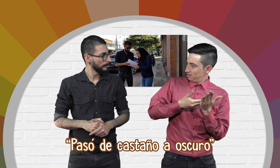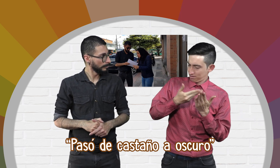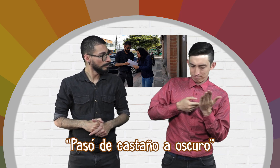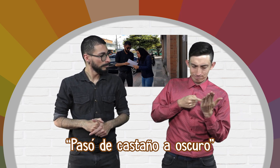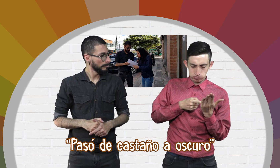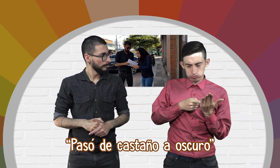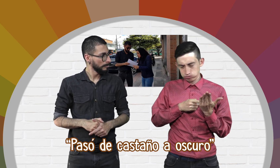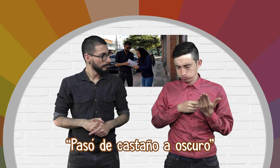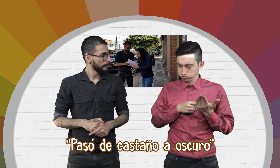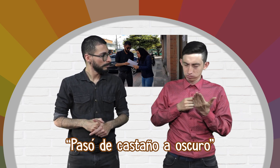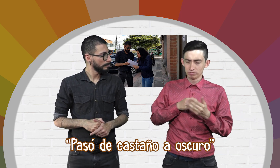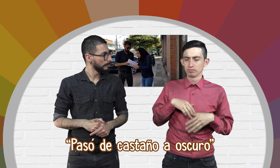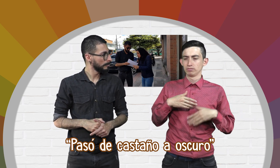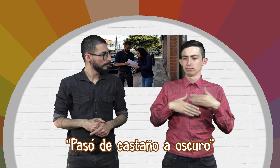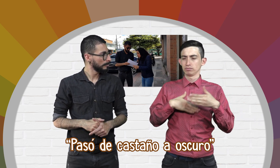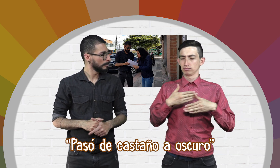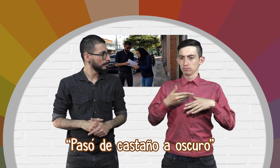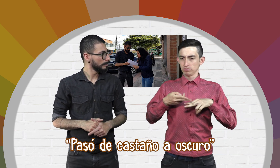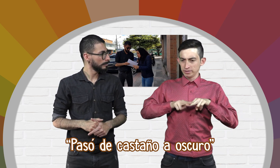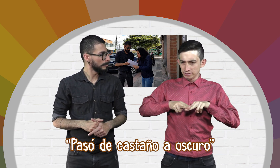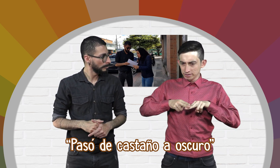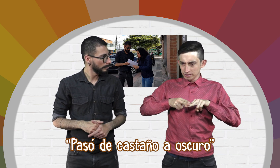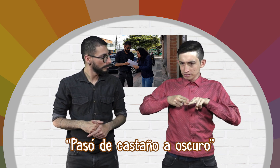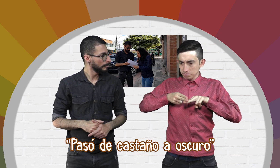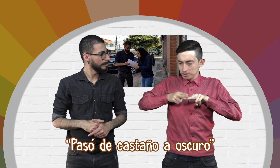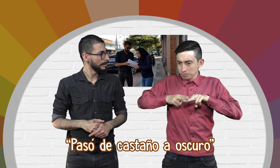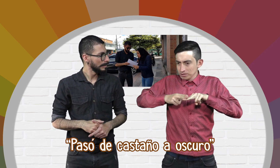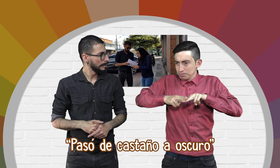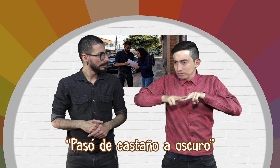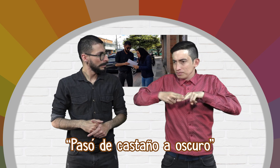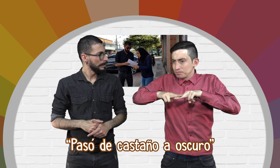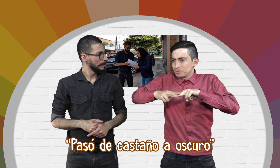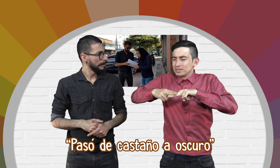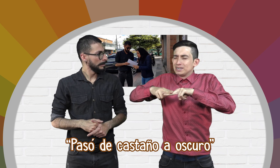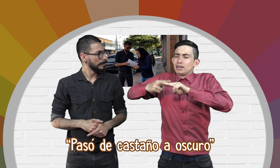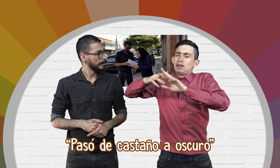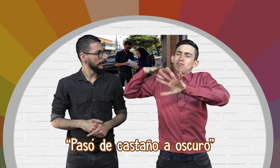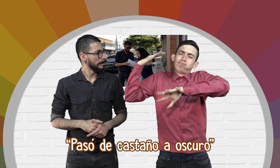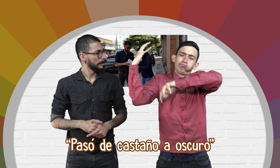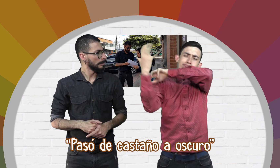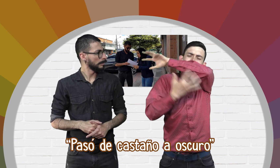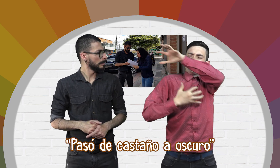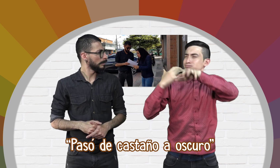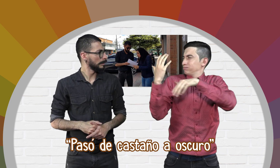después aumentaron los cobros y después más y más hasta que se volvió solo problemas y caos.